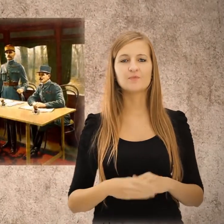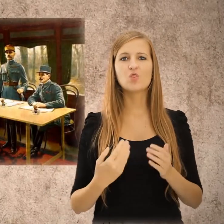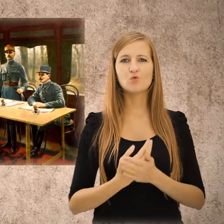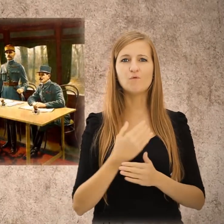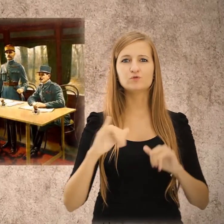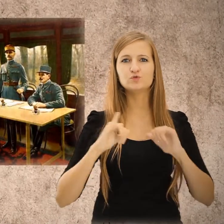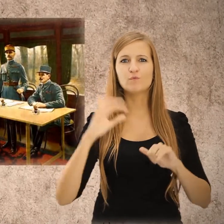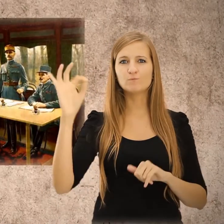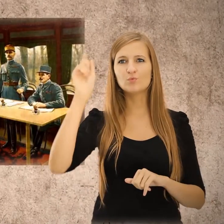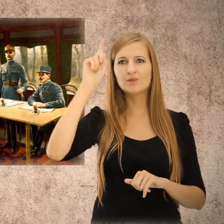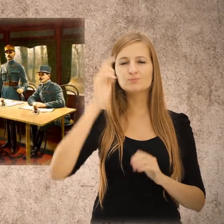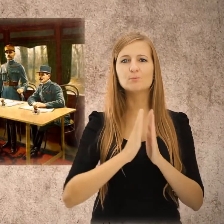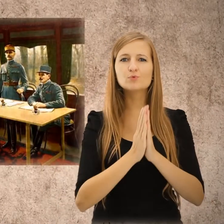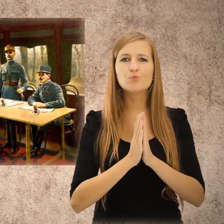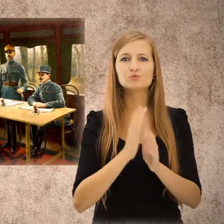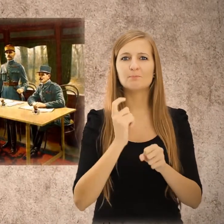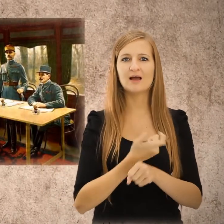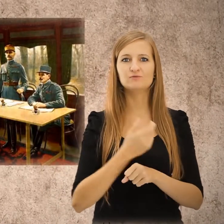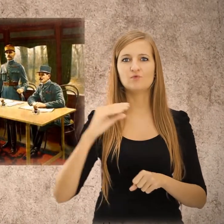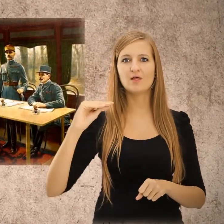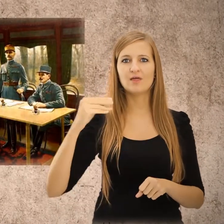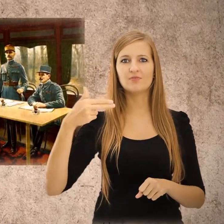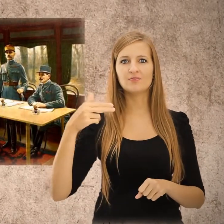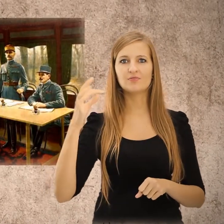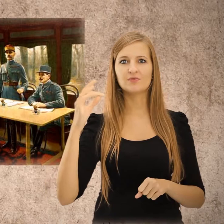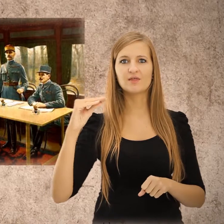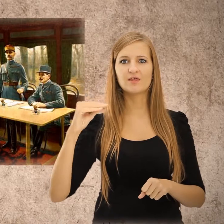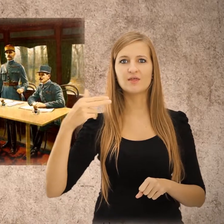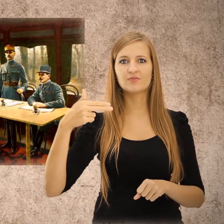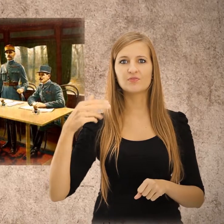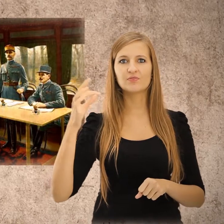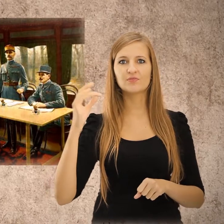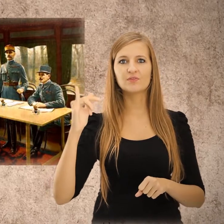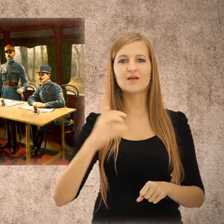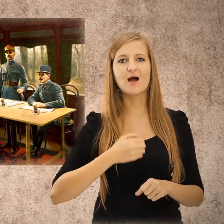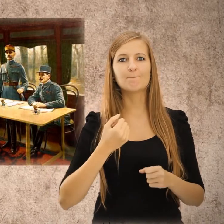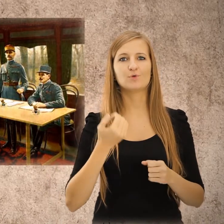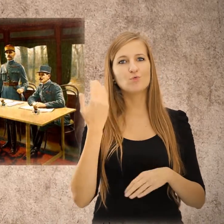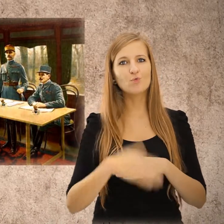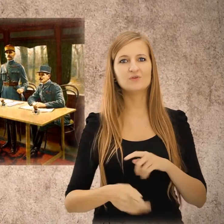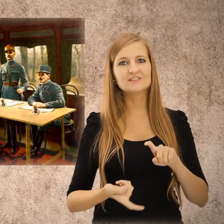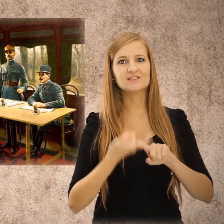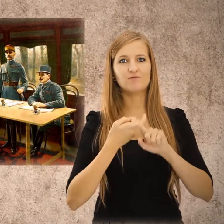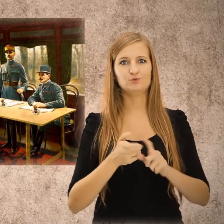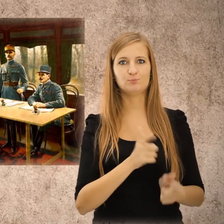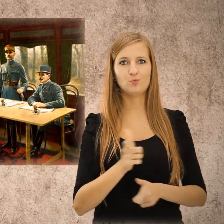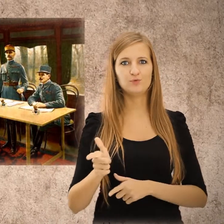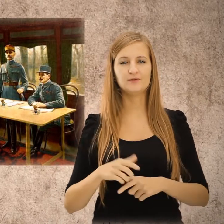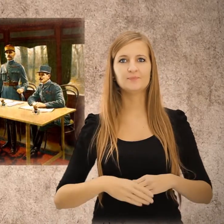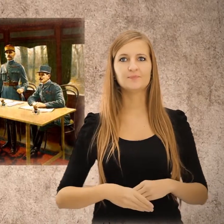Nowy rząd niemiecki prosi Państwa Ententy o zawieszenie broni.